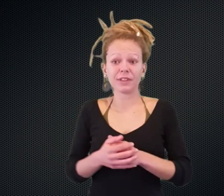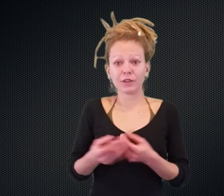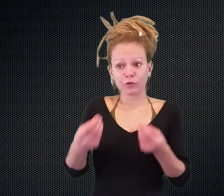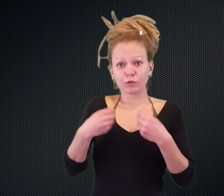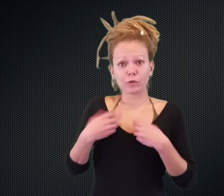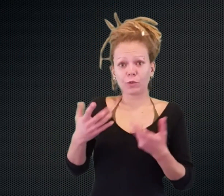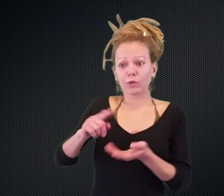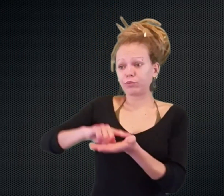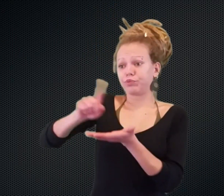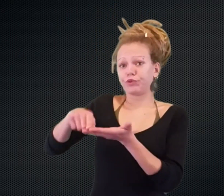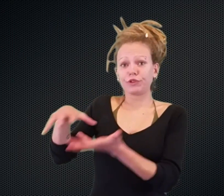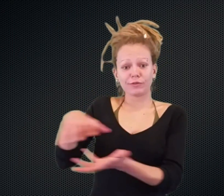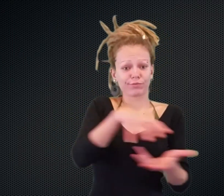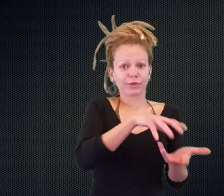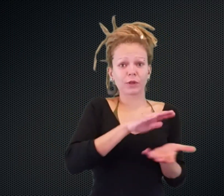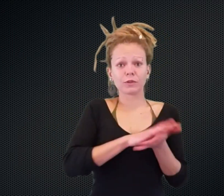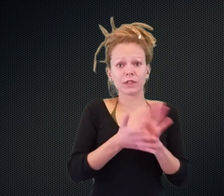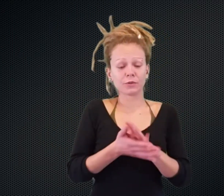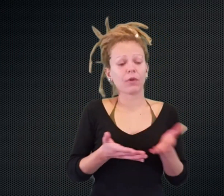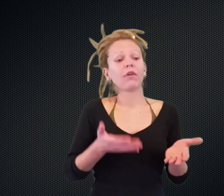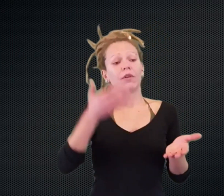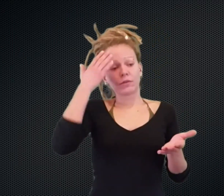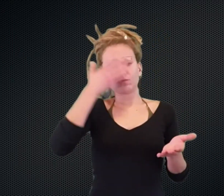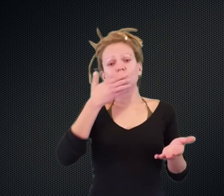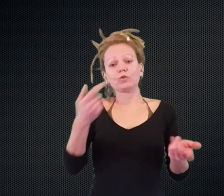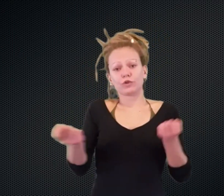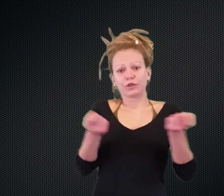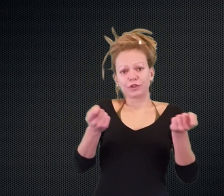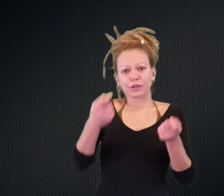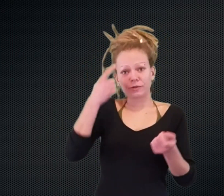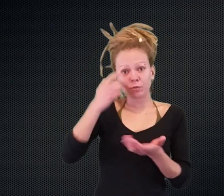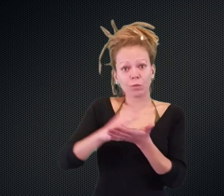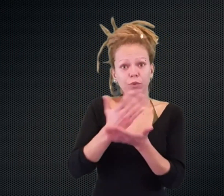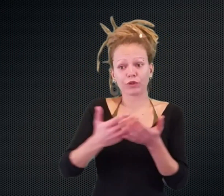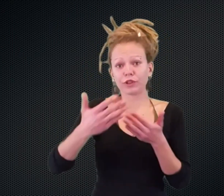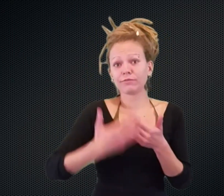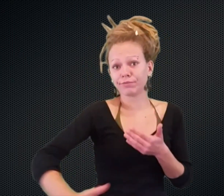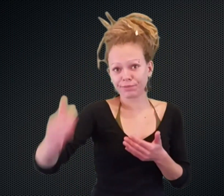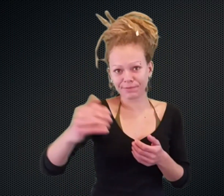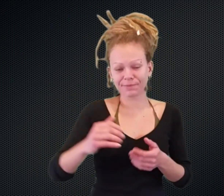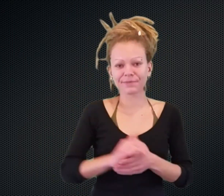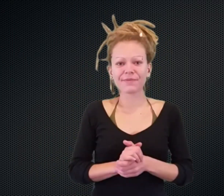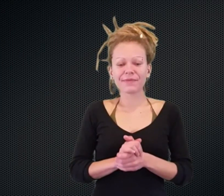nous permettant de mieux gérer notre budget afin de créer de nouveaux projets.